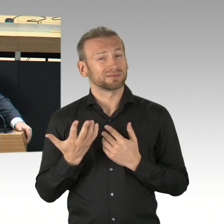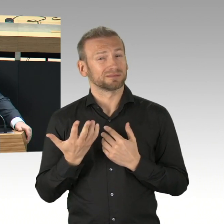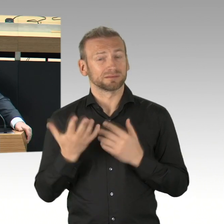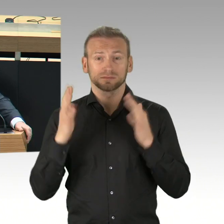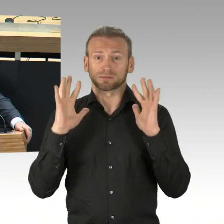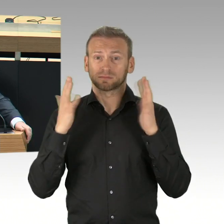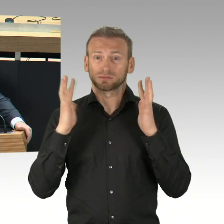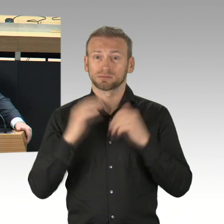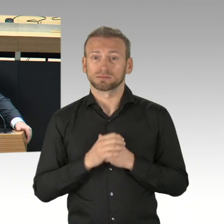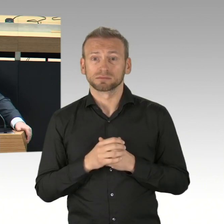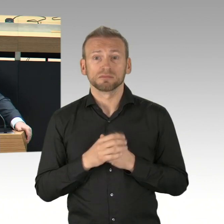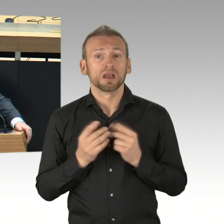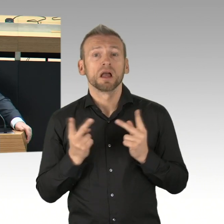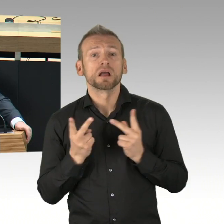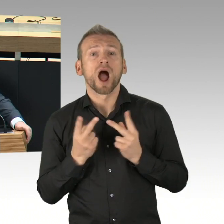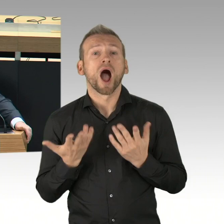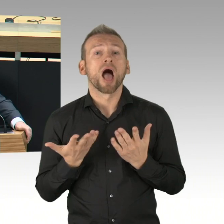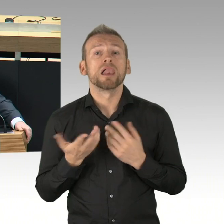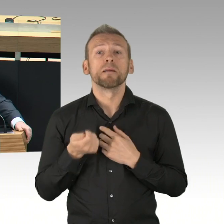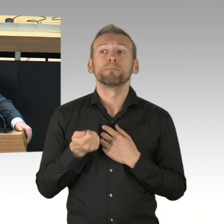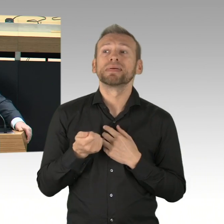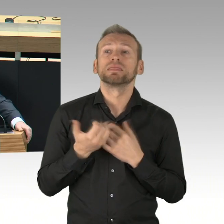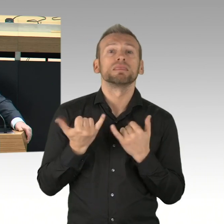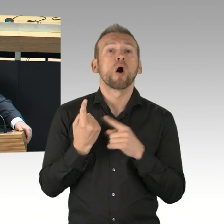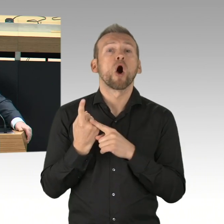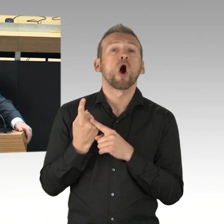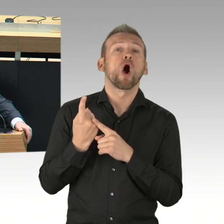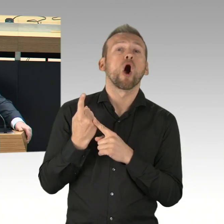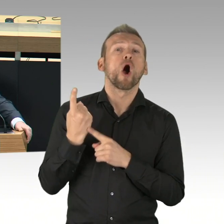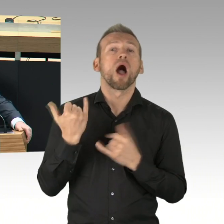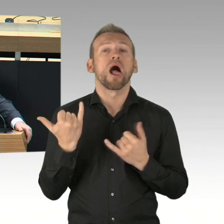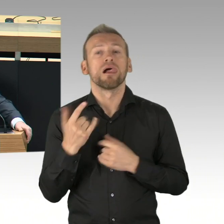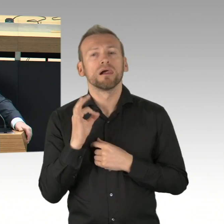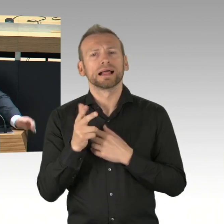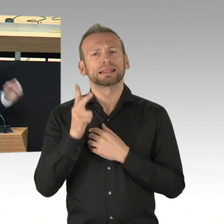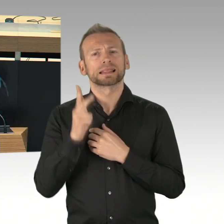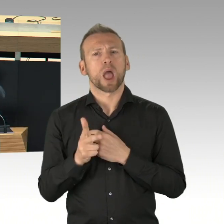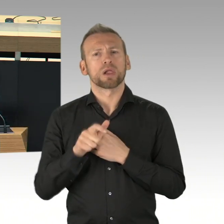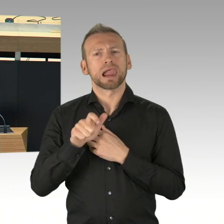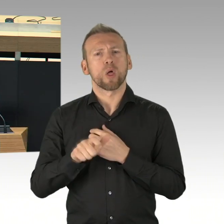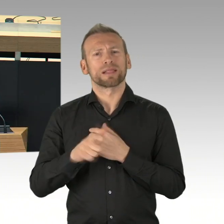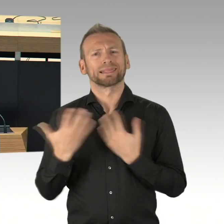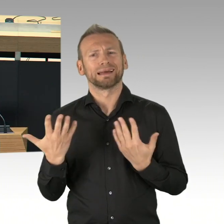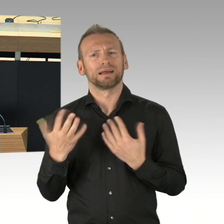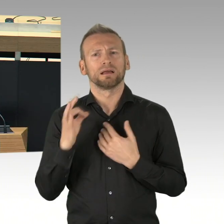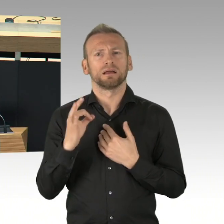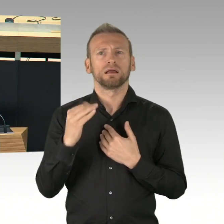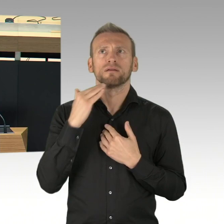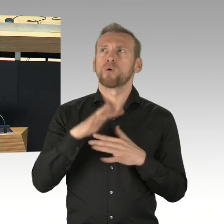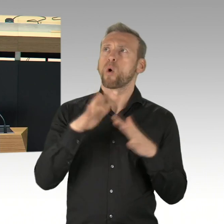so sieht's effektiv aus und die würden gerne vielleicht sogar acht Euro bezahlen, Hauptsache sie kriegen eine Wohnung. Und dass sie das nicht bekommen, dafür sorgen Sie.